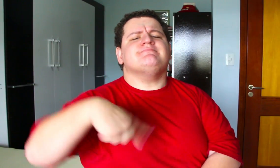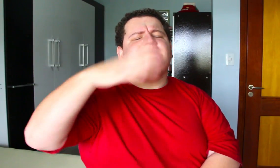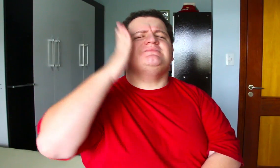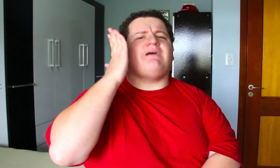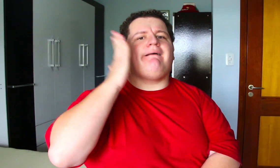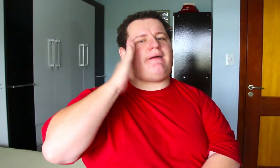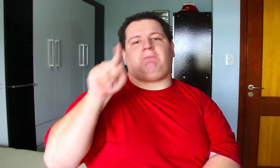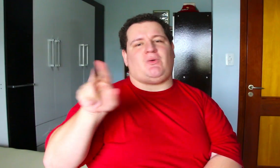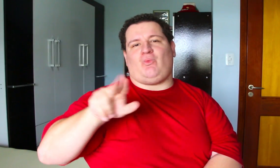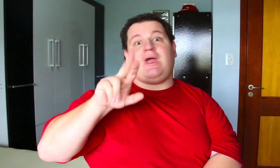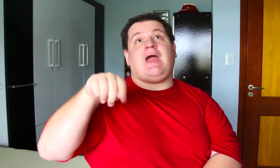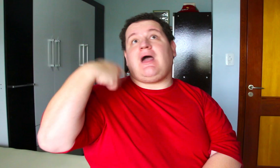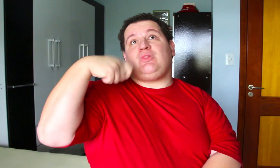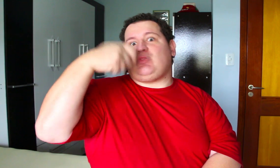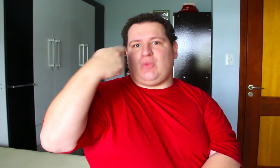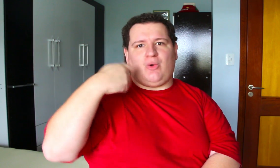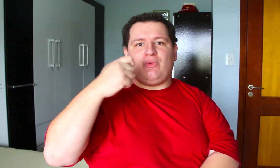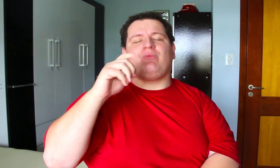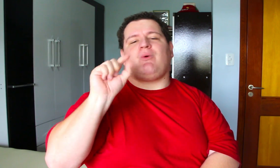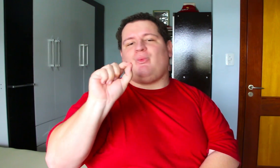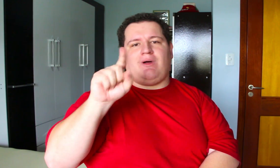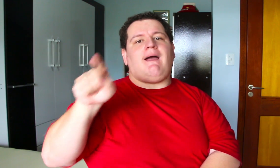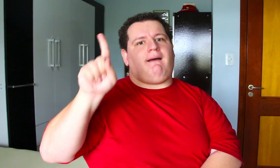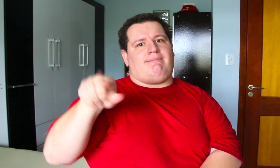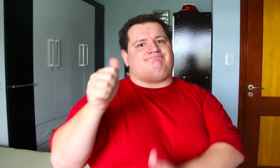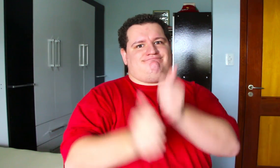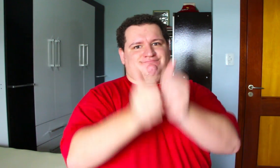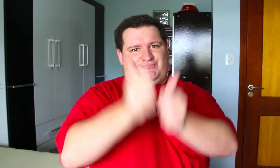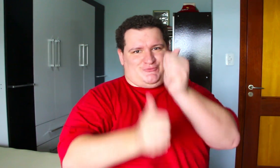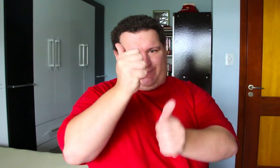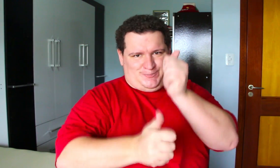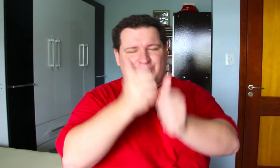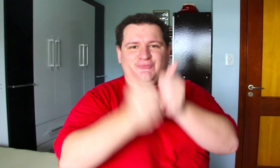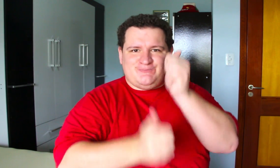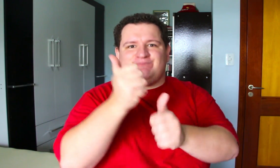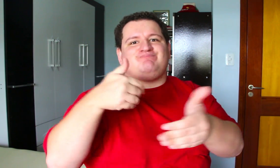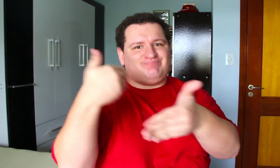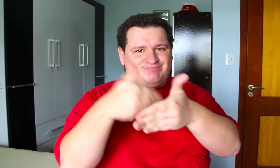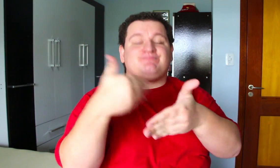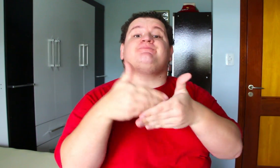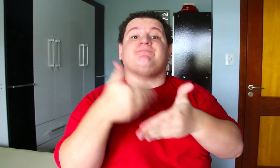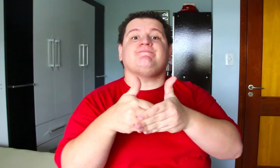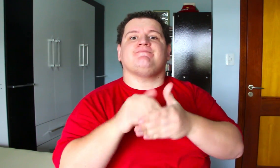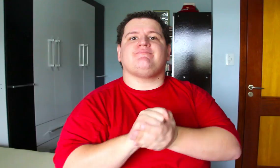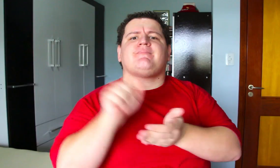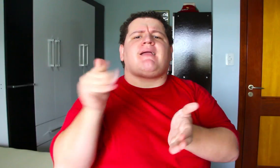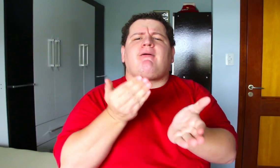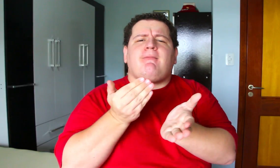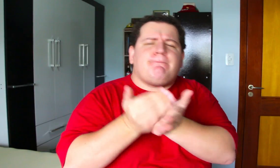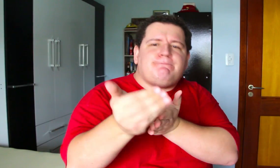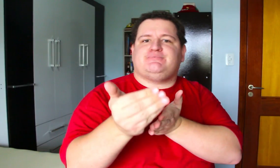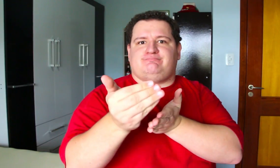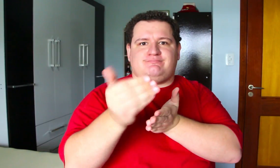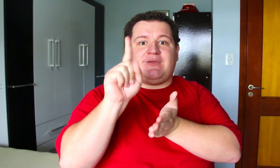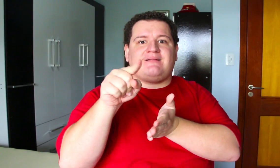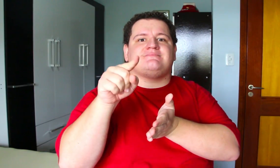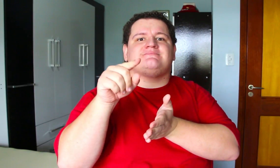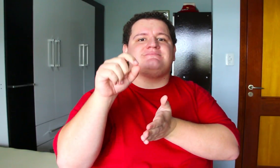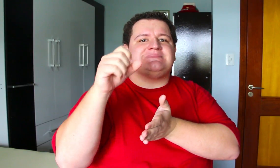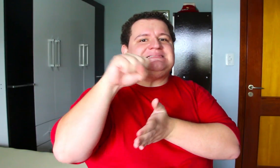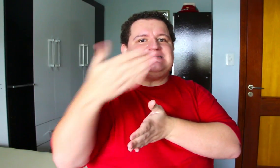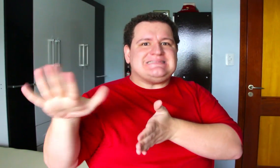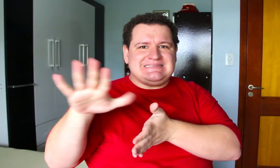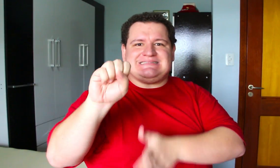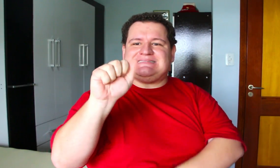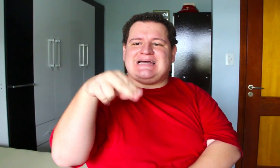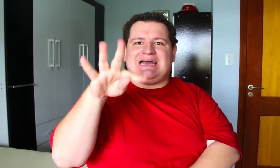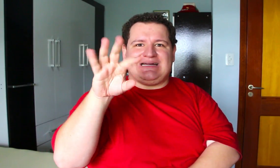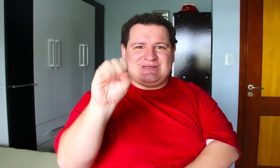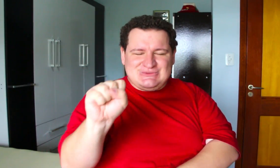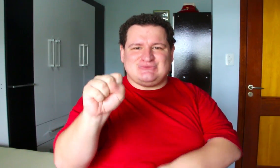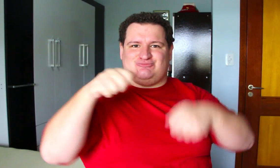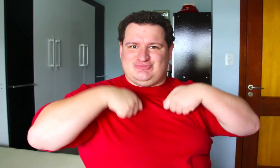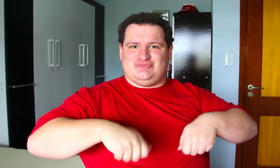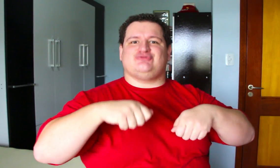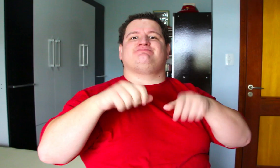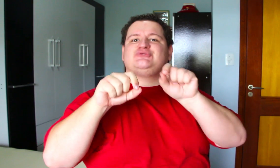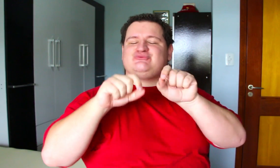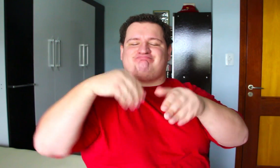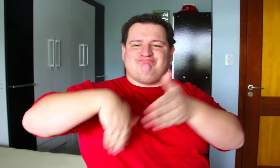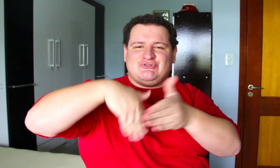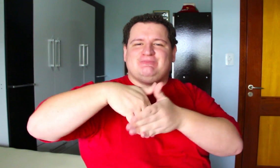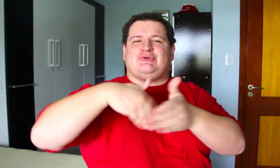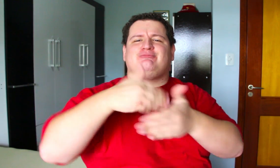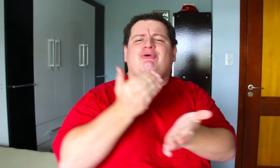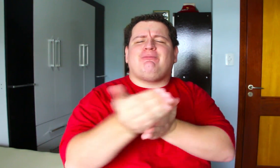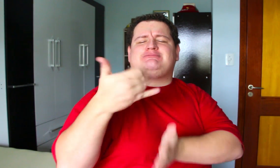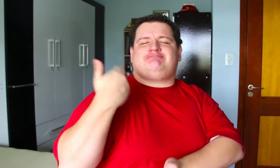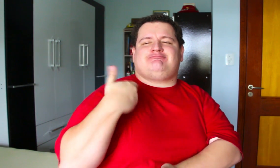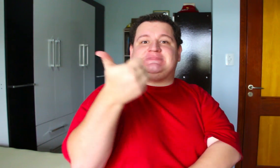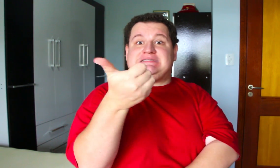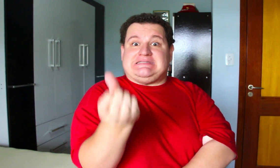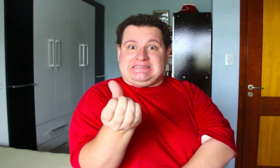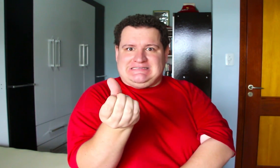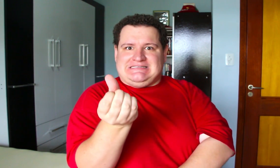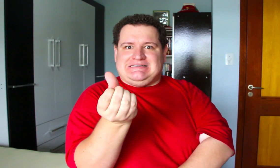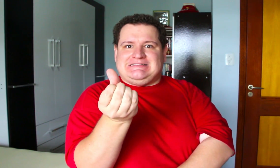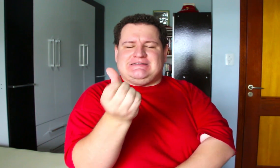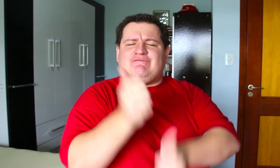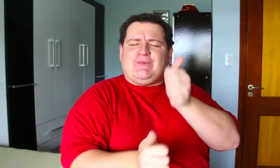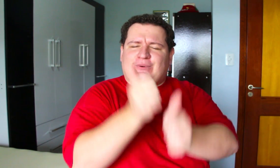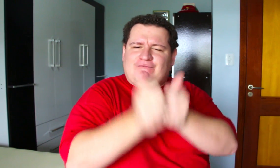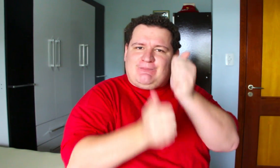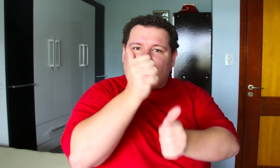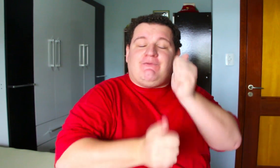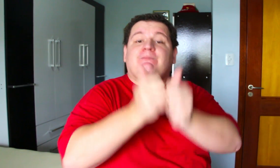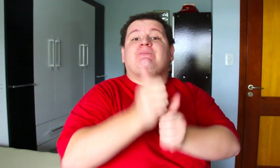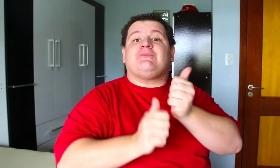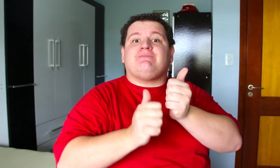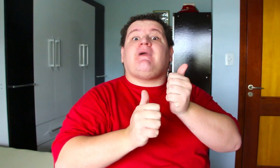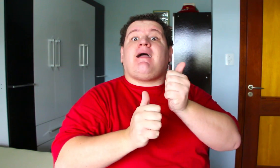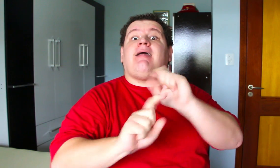Claro que sabemos que não é ator, é jogador de futebol mais conhecido, começou a jogar no Santos aos 16 anos,